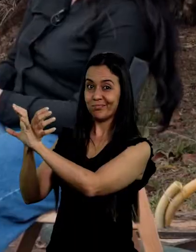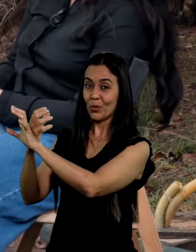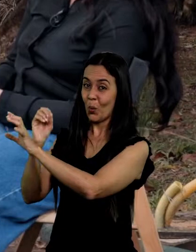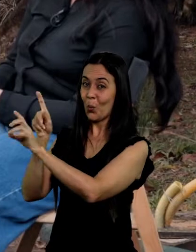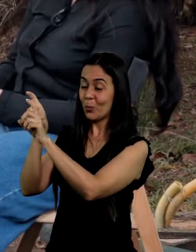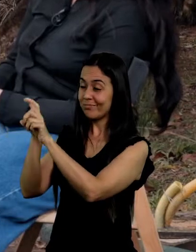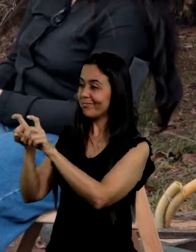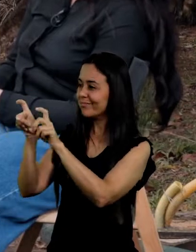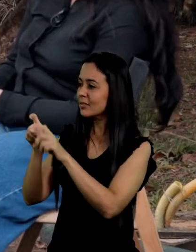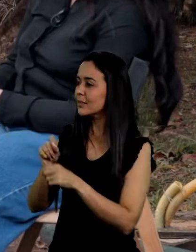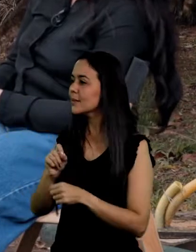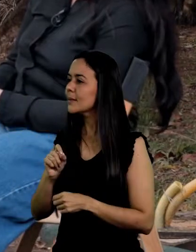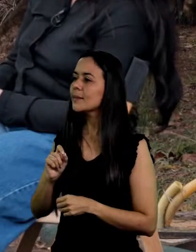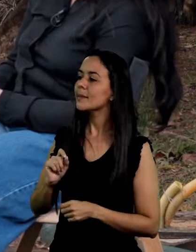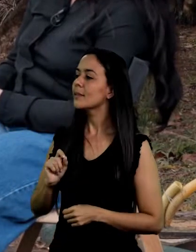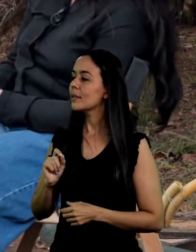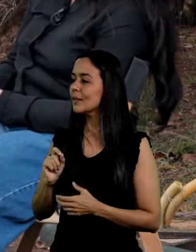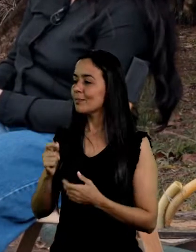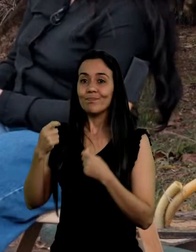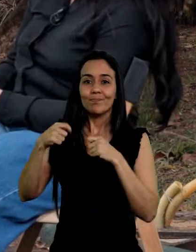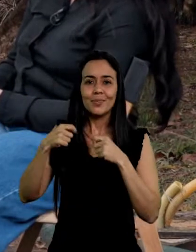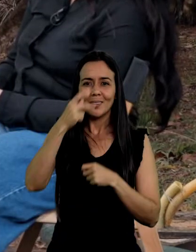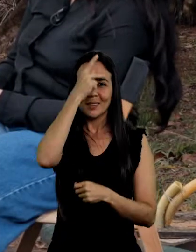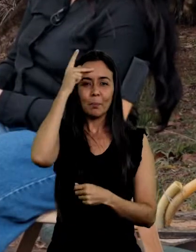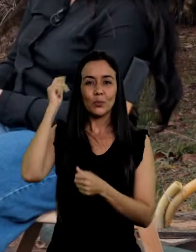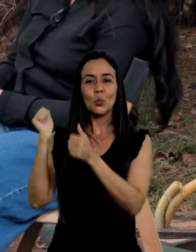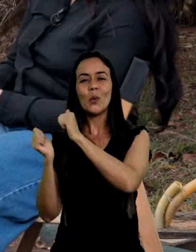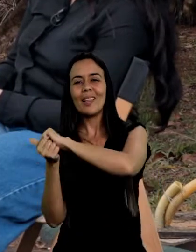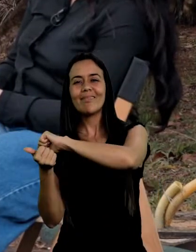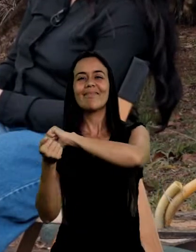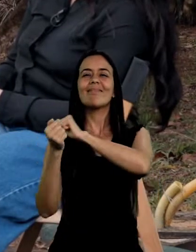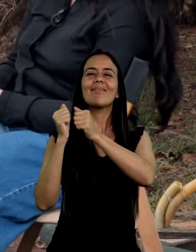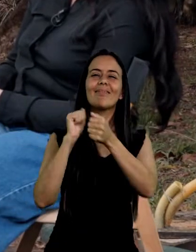Então, eu acho que também tem essa adaptação, como é que o cérebro